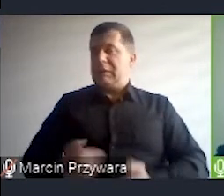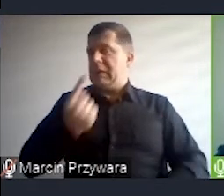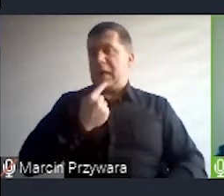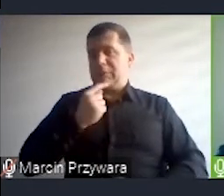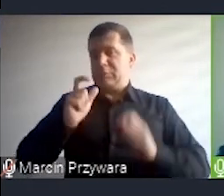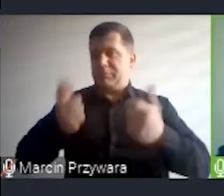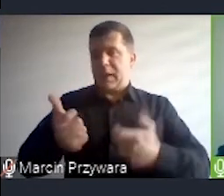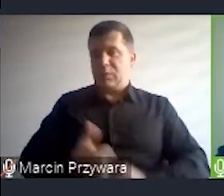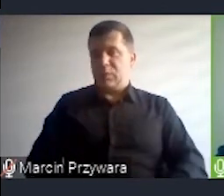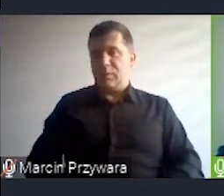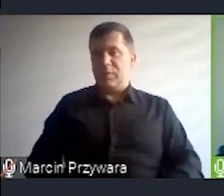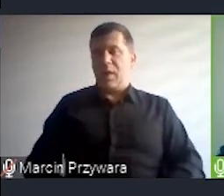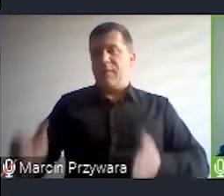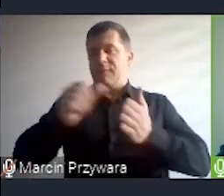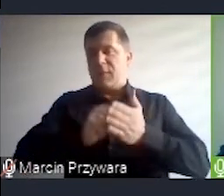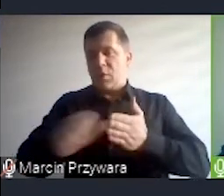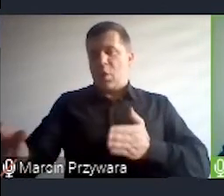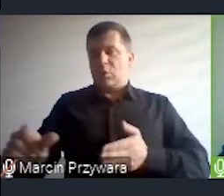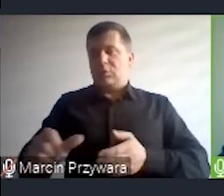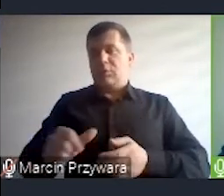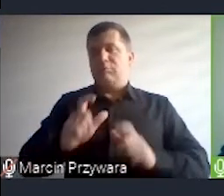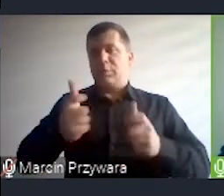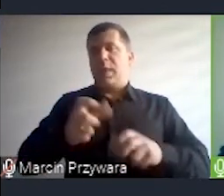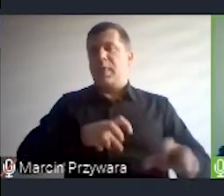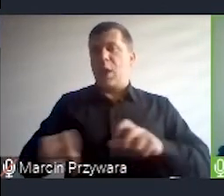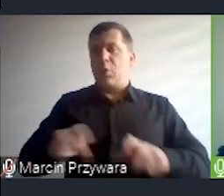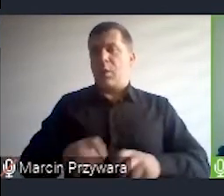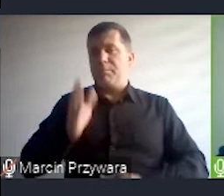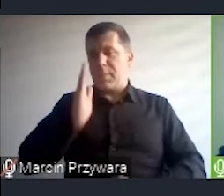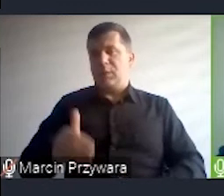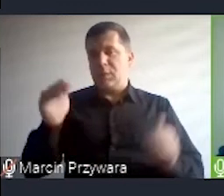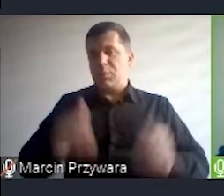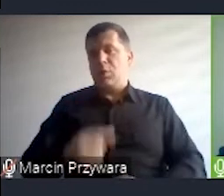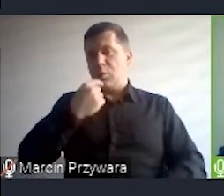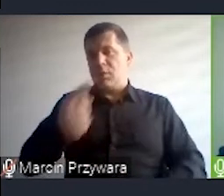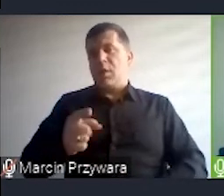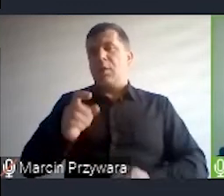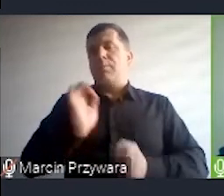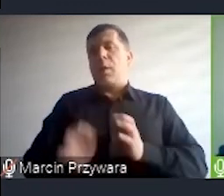i niemal wyłącznie w przypadku nieruchomości będziemy mogli mówić o proporcji powierzchni.